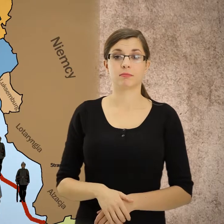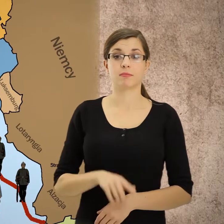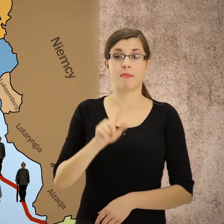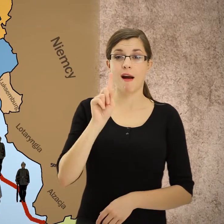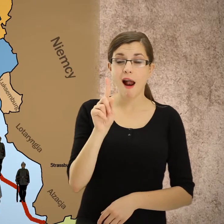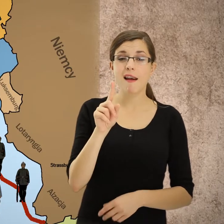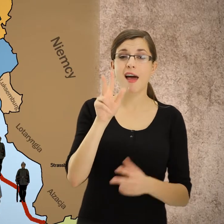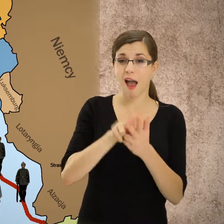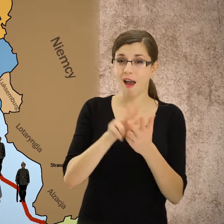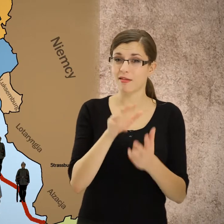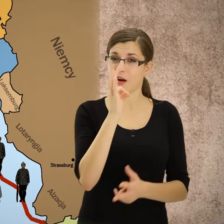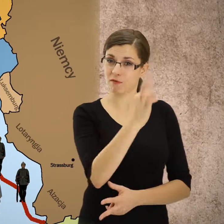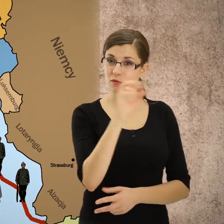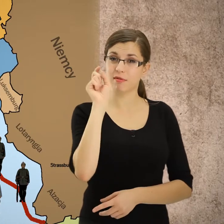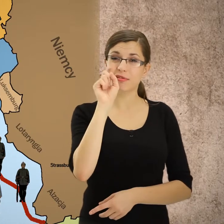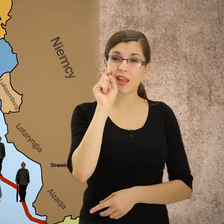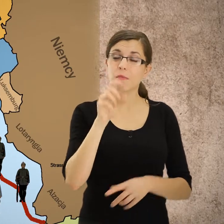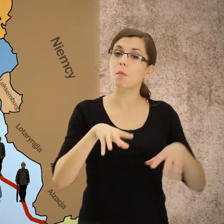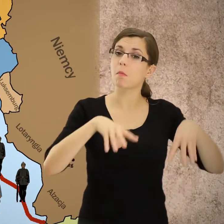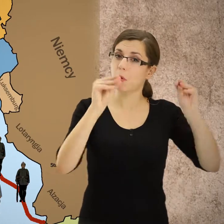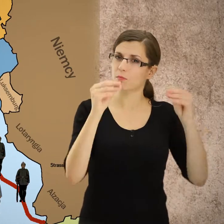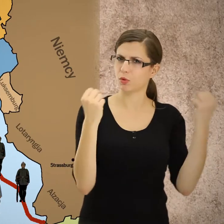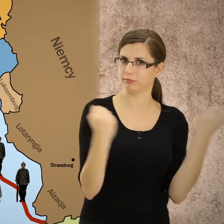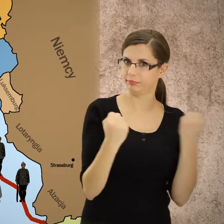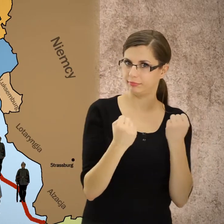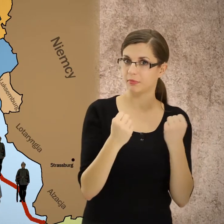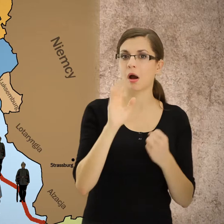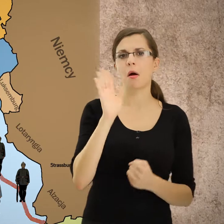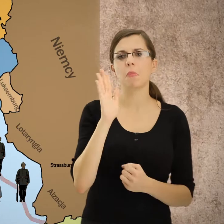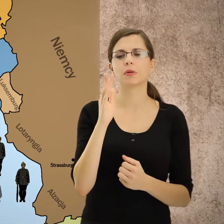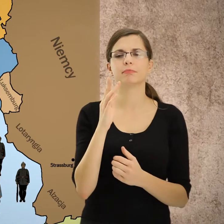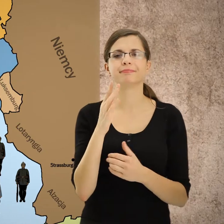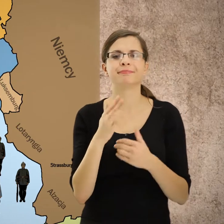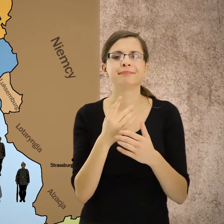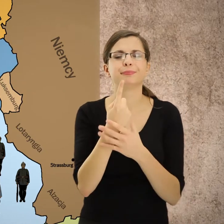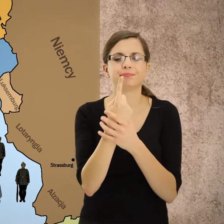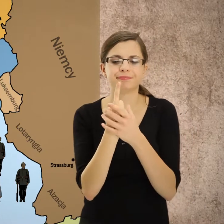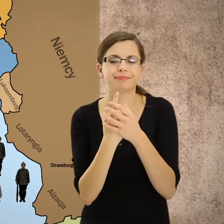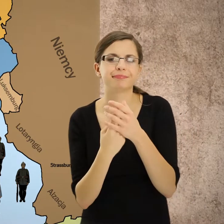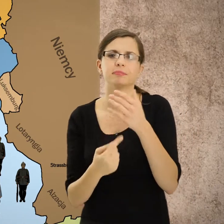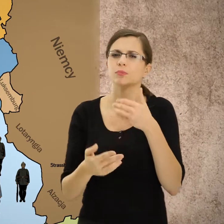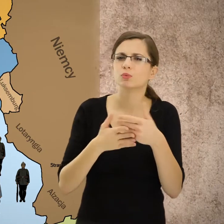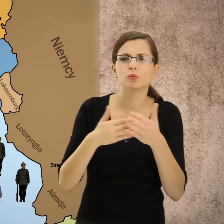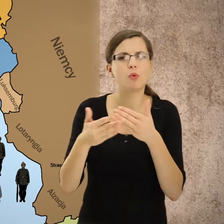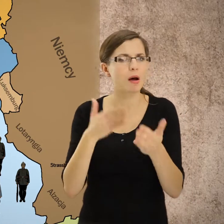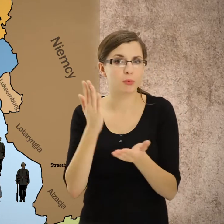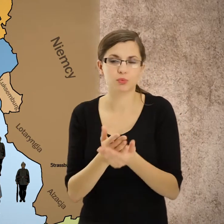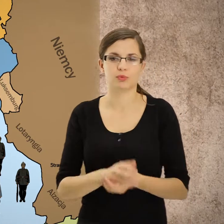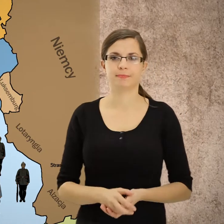Ale siła ich ataku była coraz słabsza.